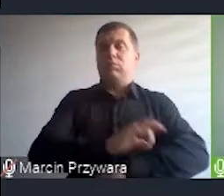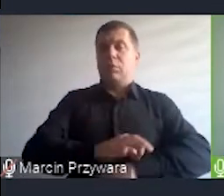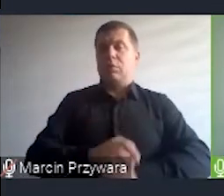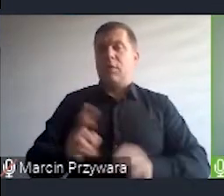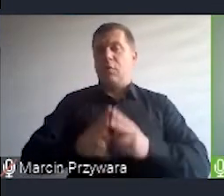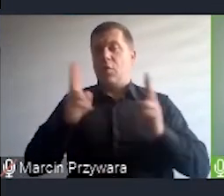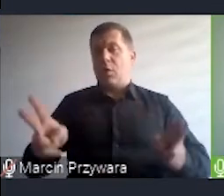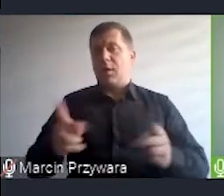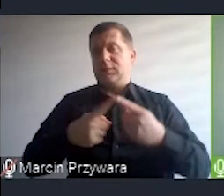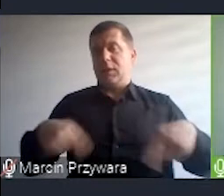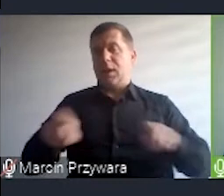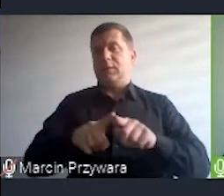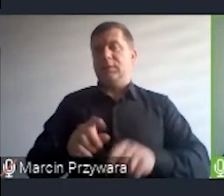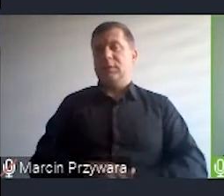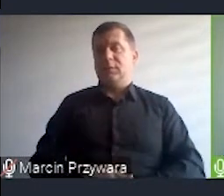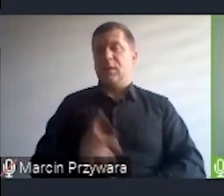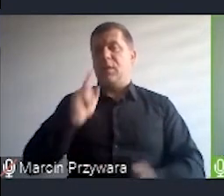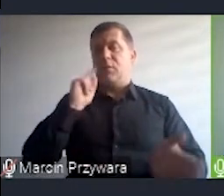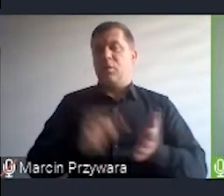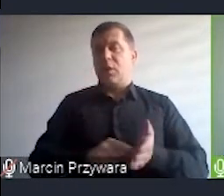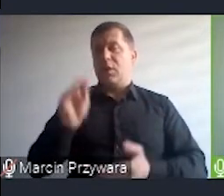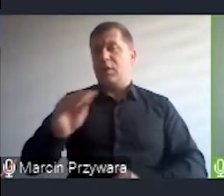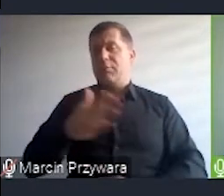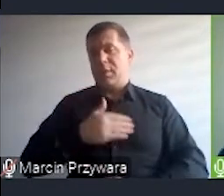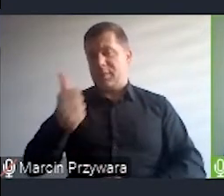No właśnie. Tu pojawia się jeszcze jedno zagadnienie.